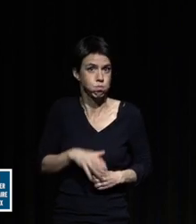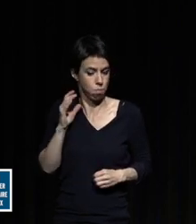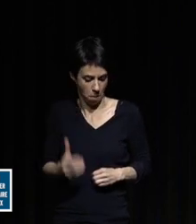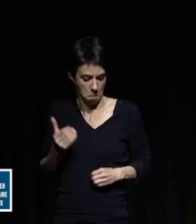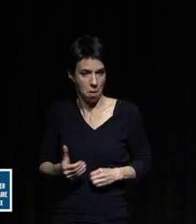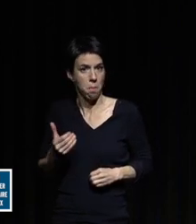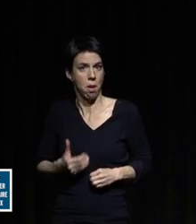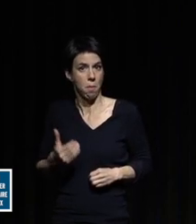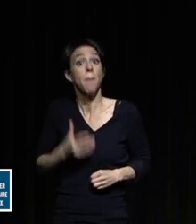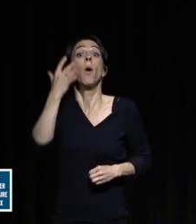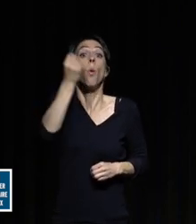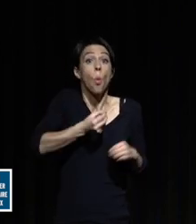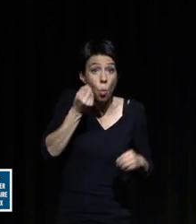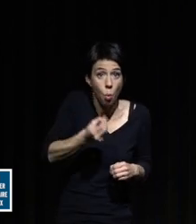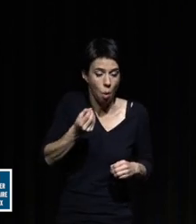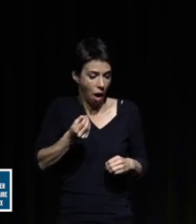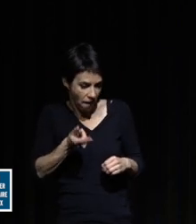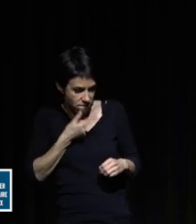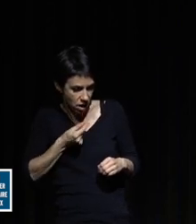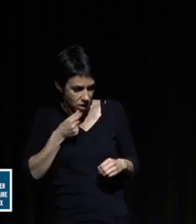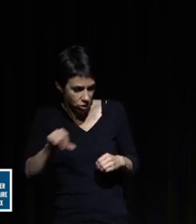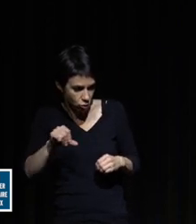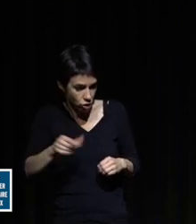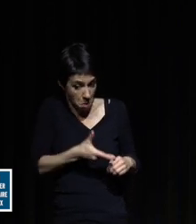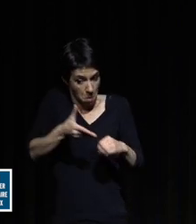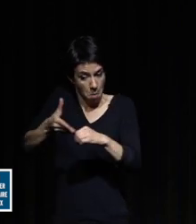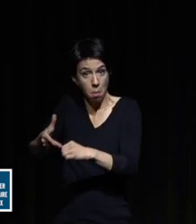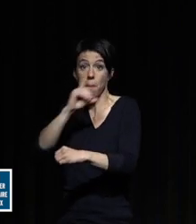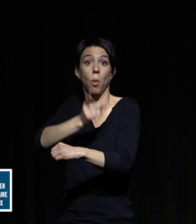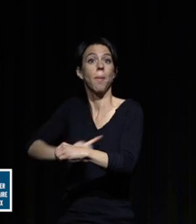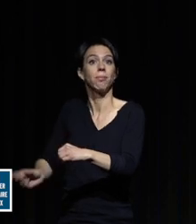me poser la question d'une chirurgie lorsque le christ et bilatérale là ça va beaucoup freiné